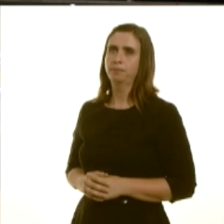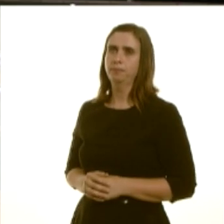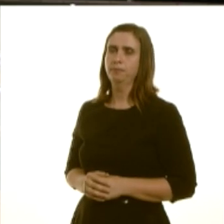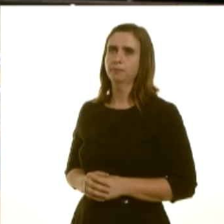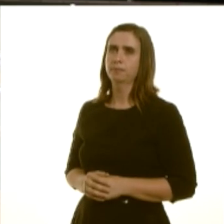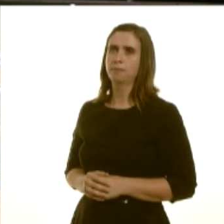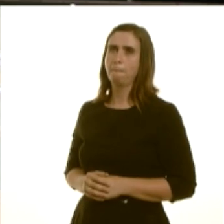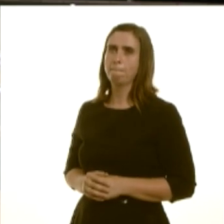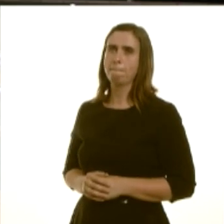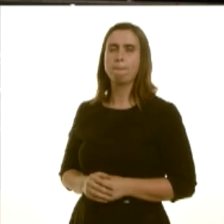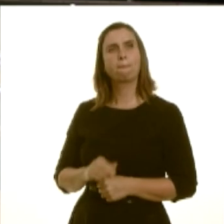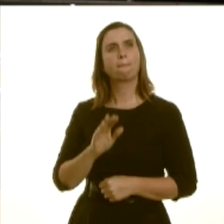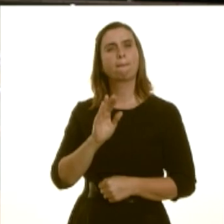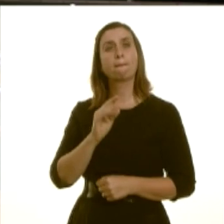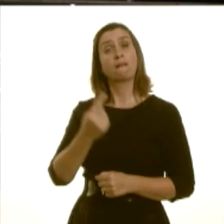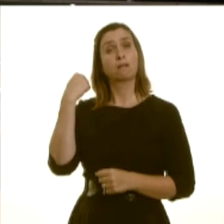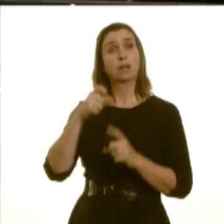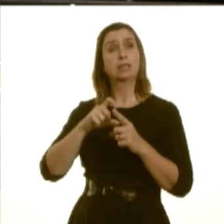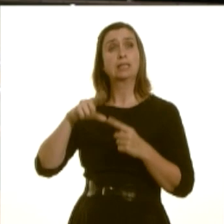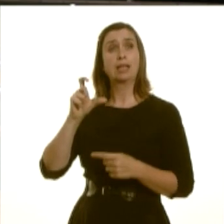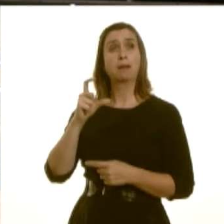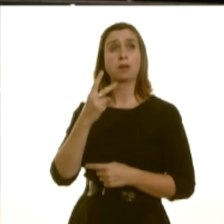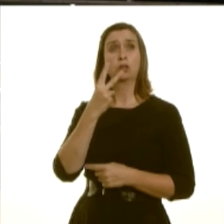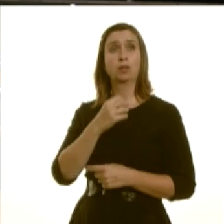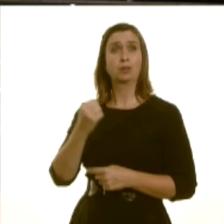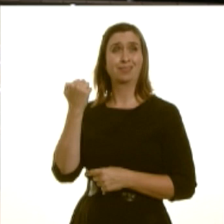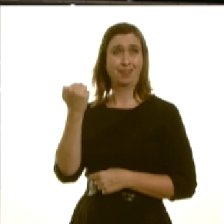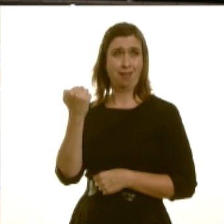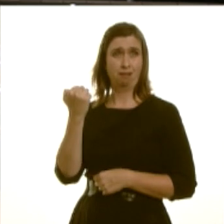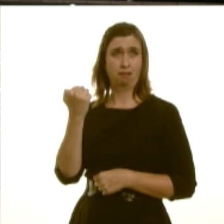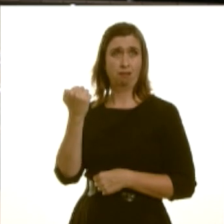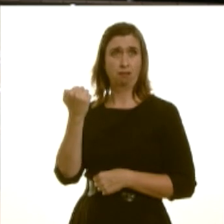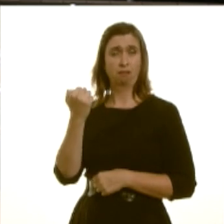2010—bron i bedair blynedd yn ôl—cafodd Bil Aelod unigol ar gaeau chwarae Gydsyniad